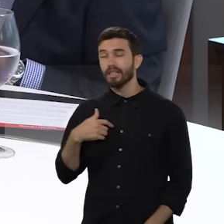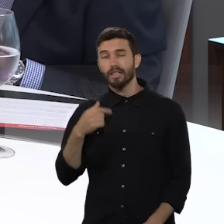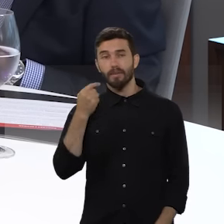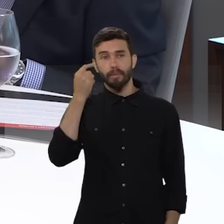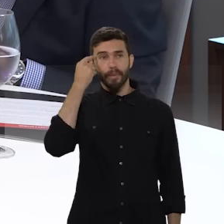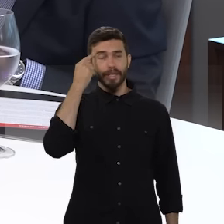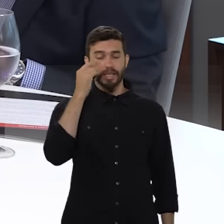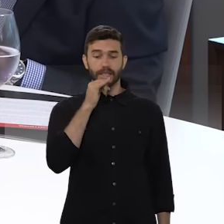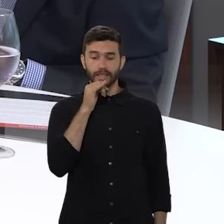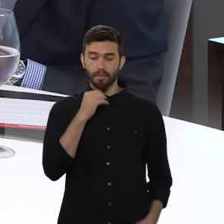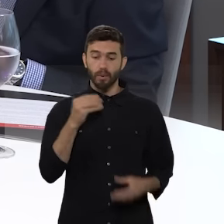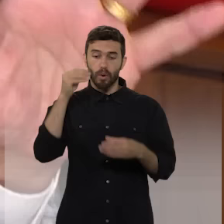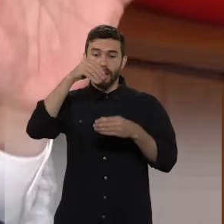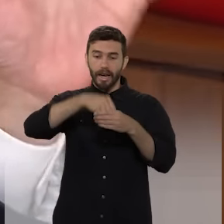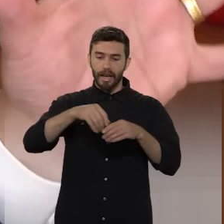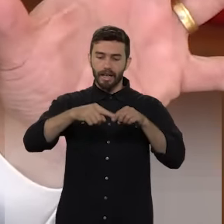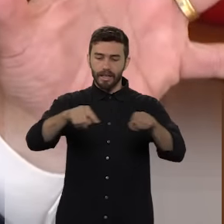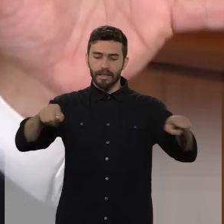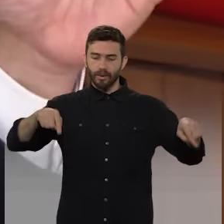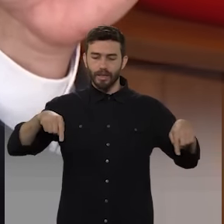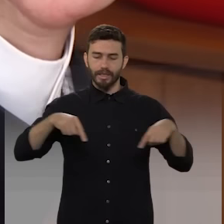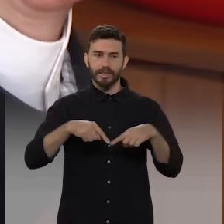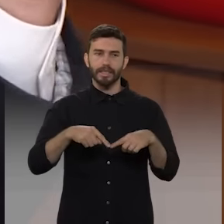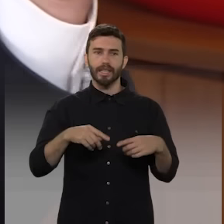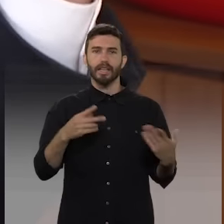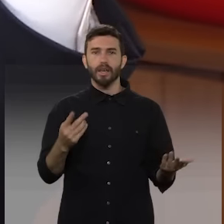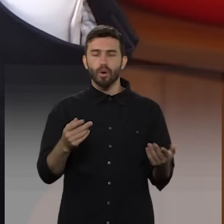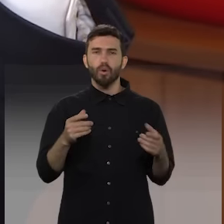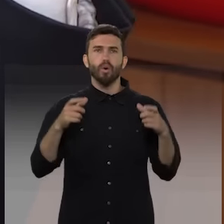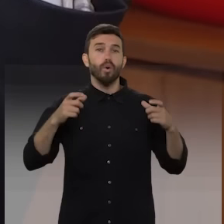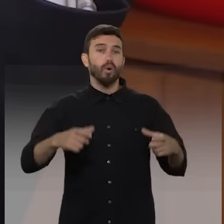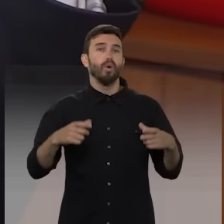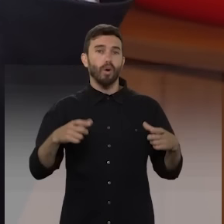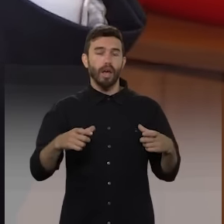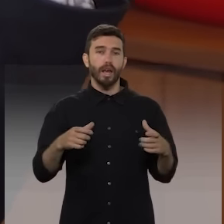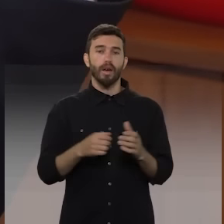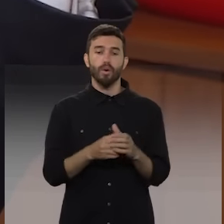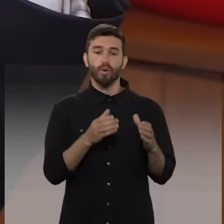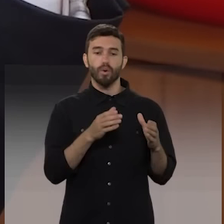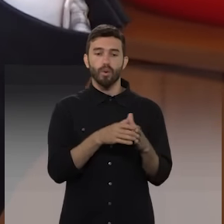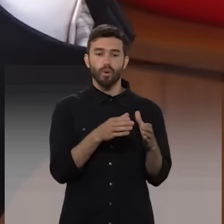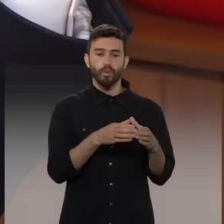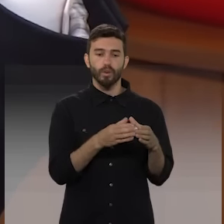vamos pensar na... nós chamamos de parque o grupo de aerogeradores, vamos pensar assim na